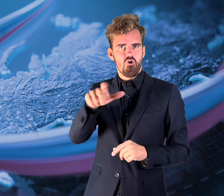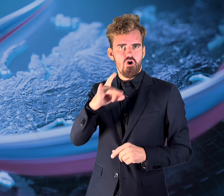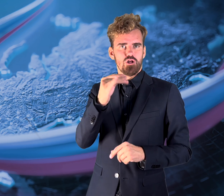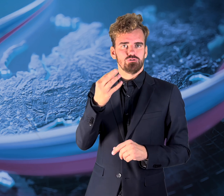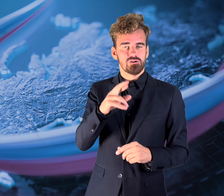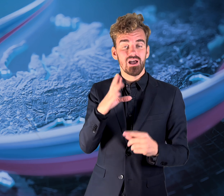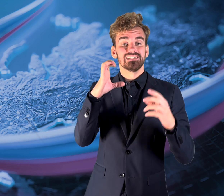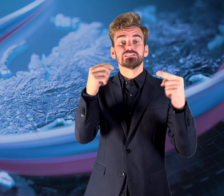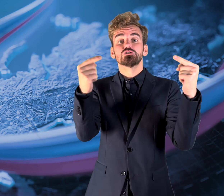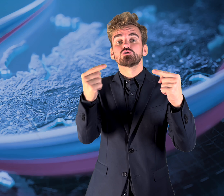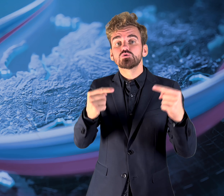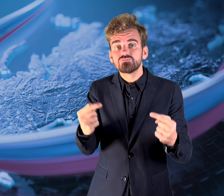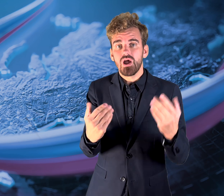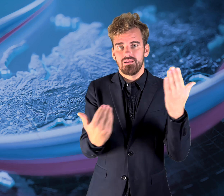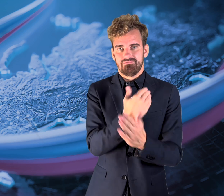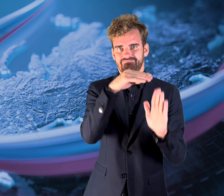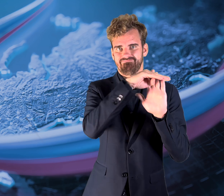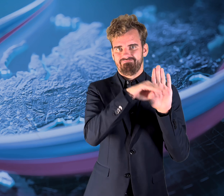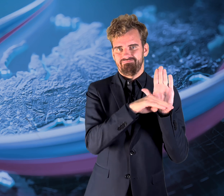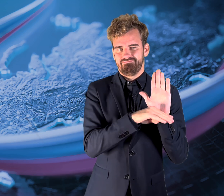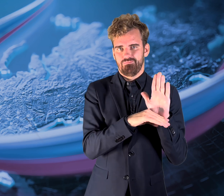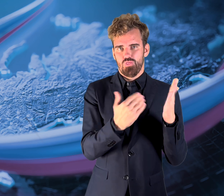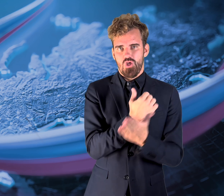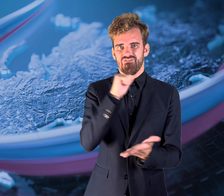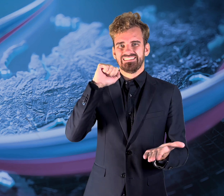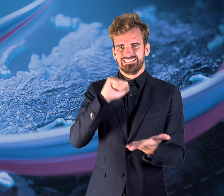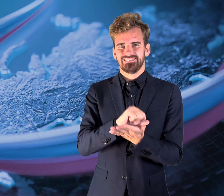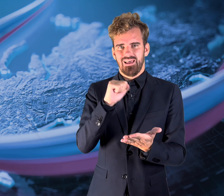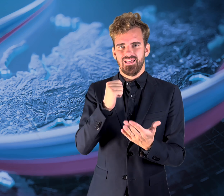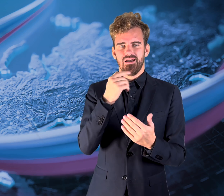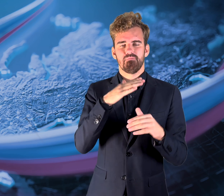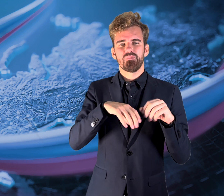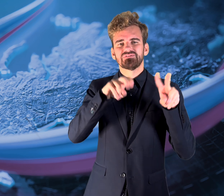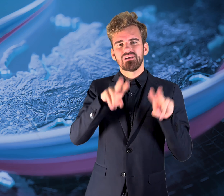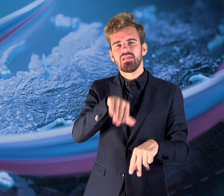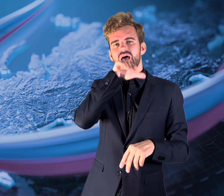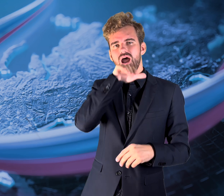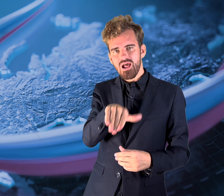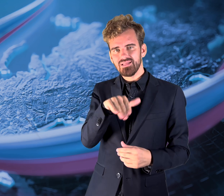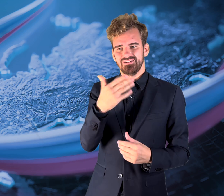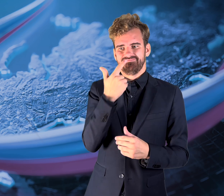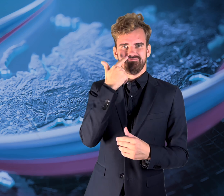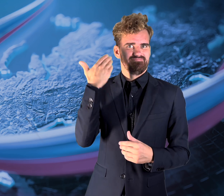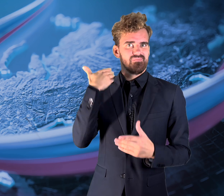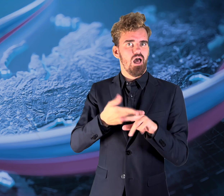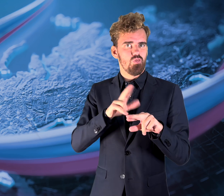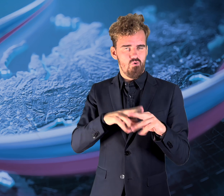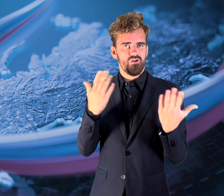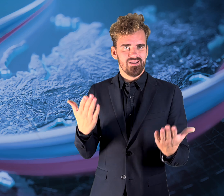в соответствии с новым профессиональным стандартом,